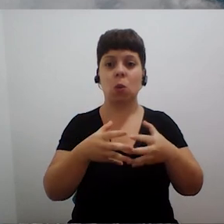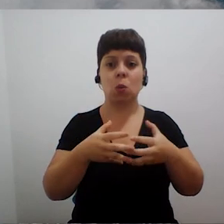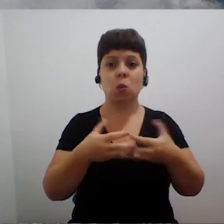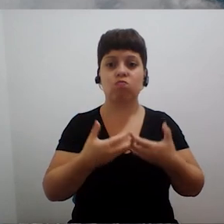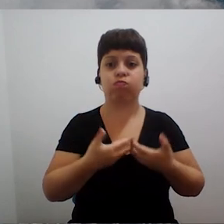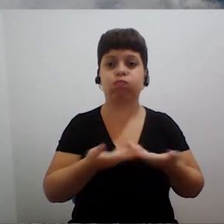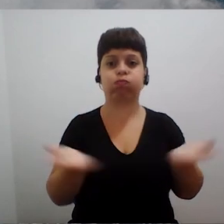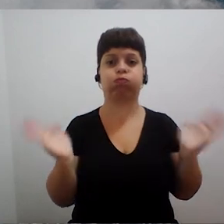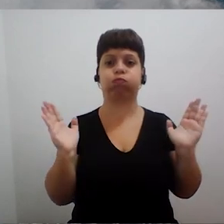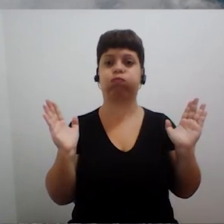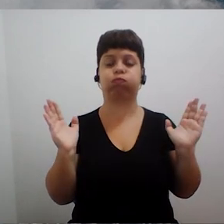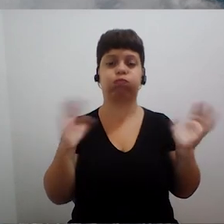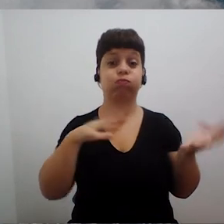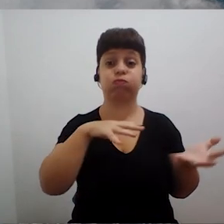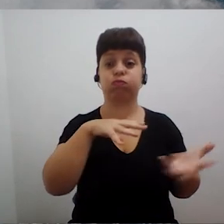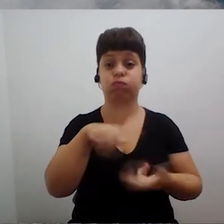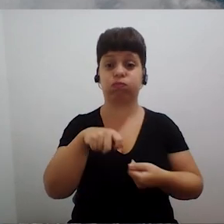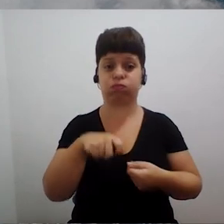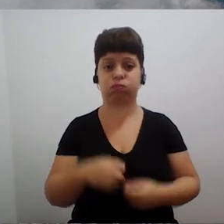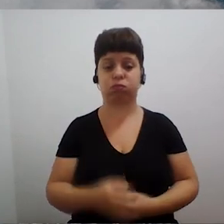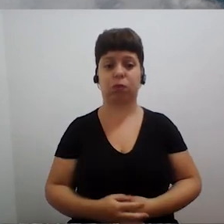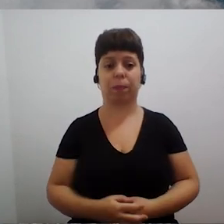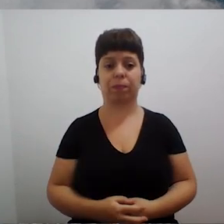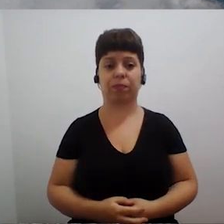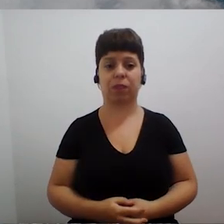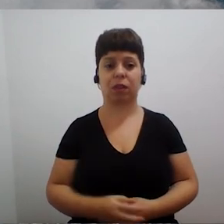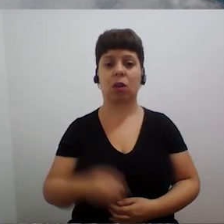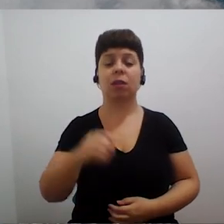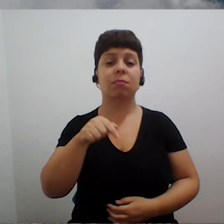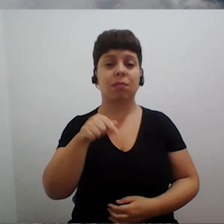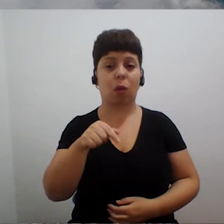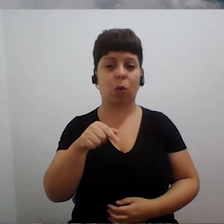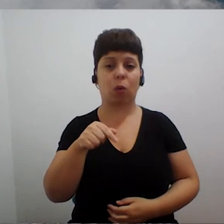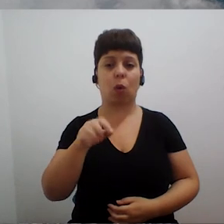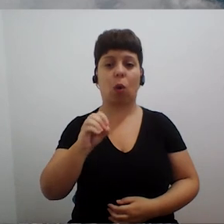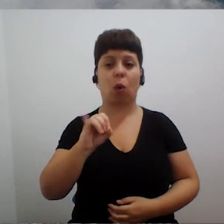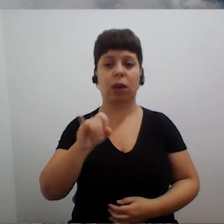Então por "oikouméne", entendendo todo o mundo criado,